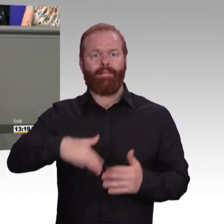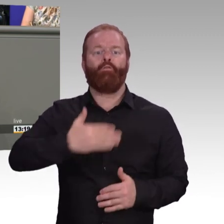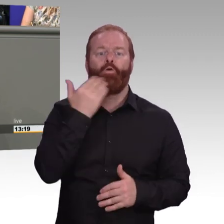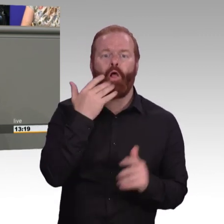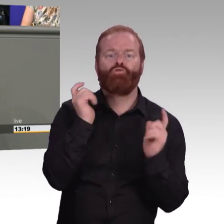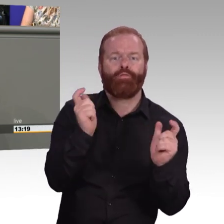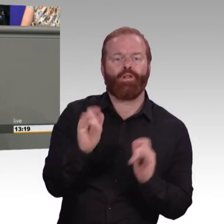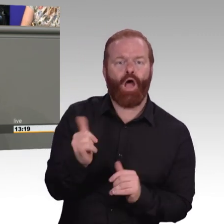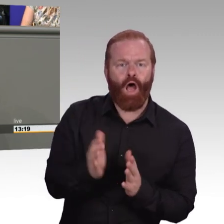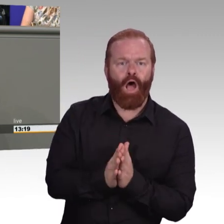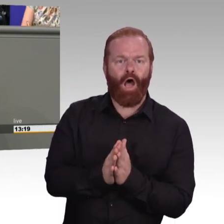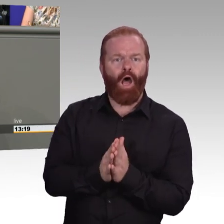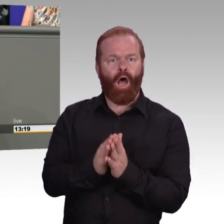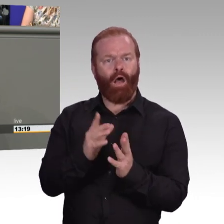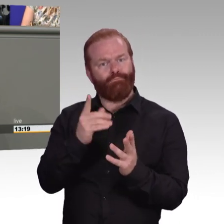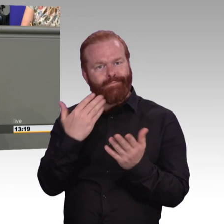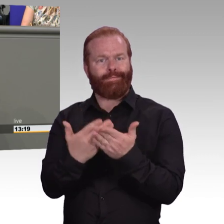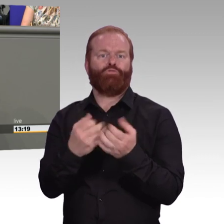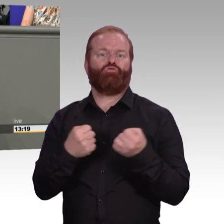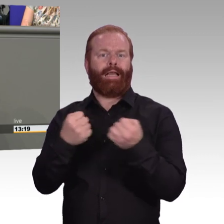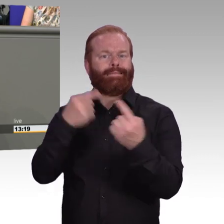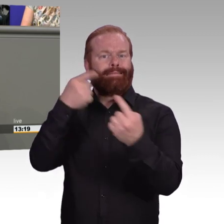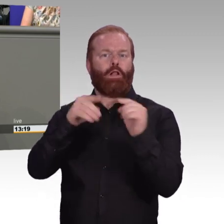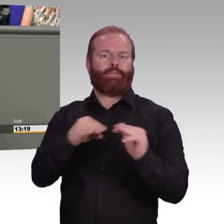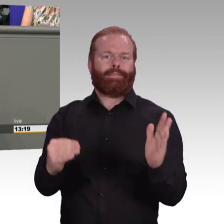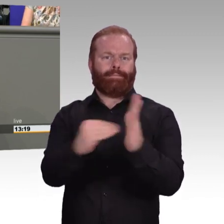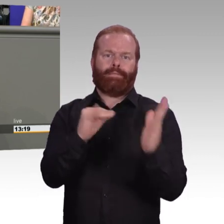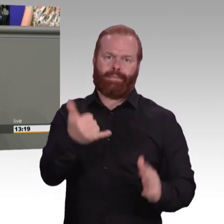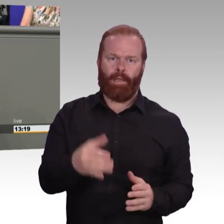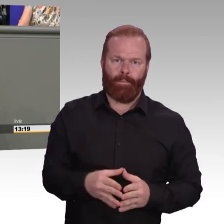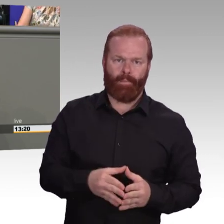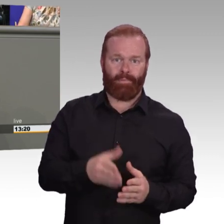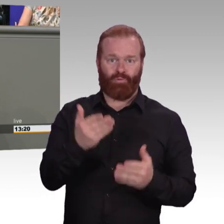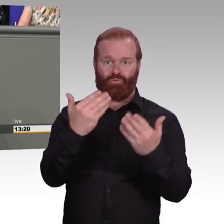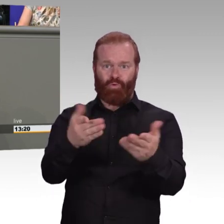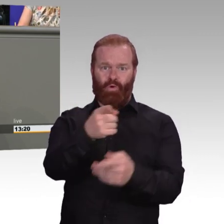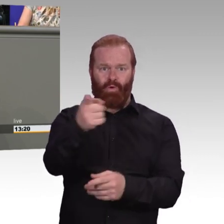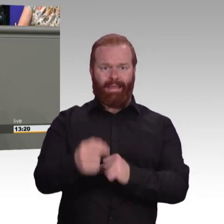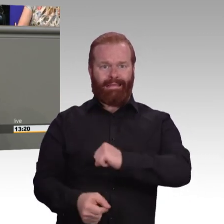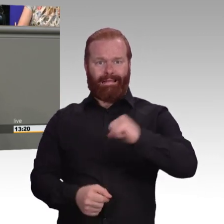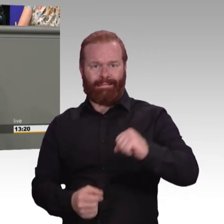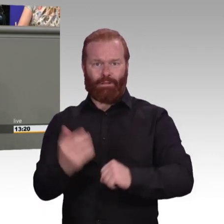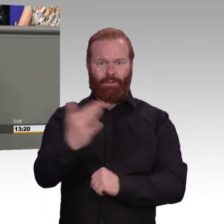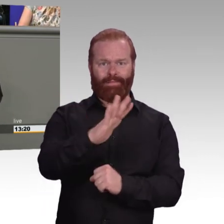Denn die Lufthoheit über den Kinderbetten gehört nicht dem Staat. Die Lufthoheit über den Kinderbetten gehört den Eltern, vielen Dank!